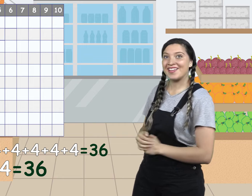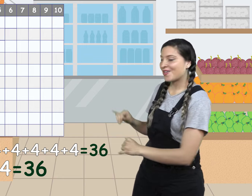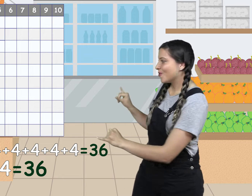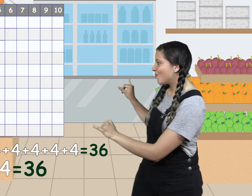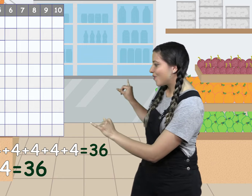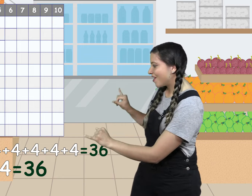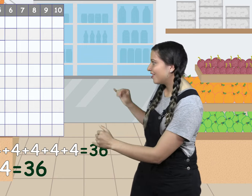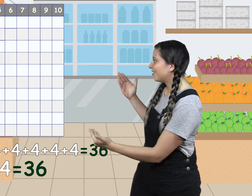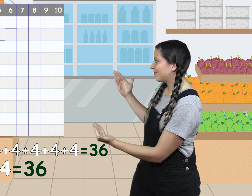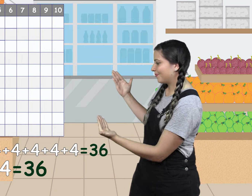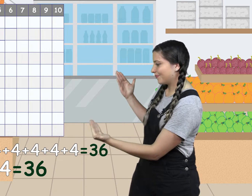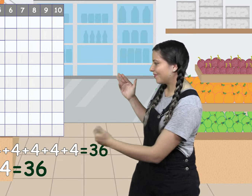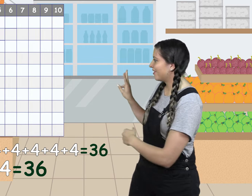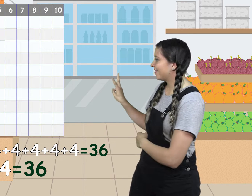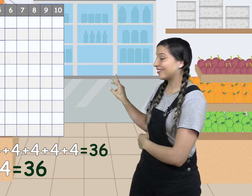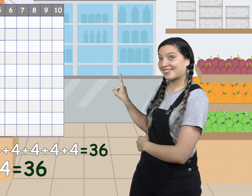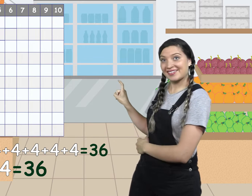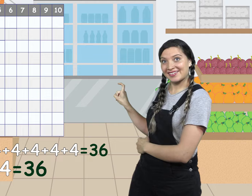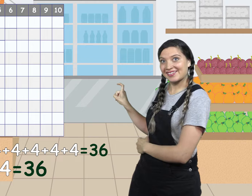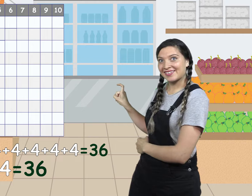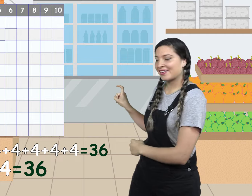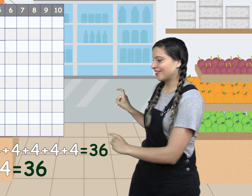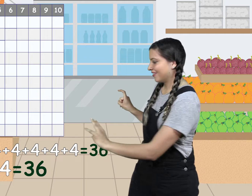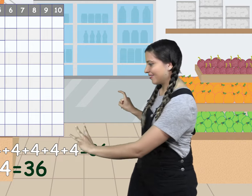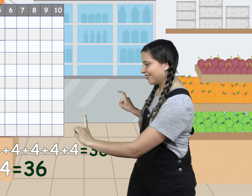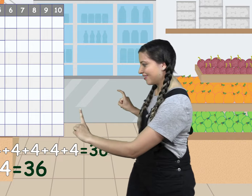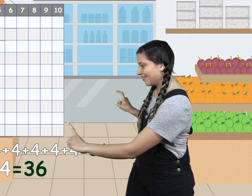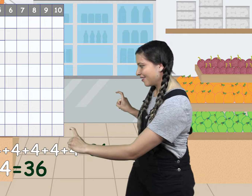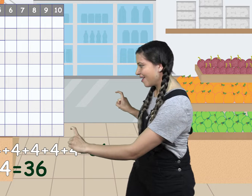Ambos resultados son iguales.